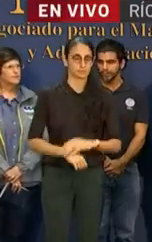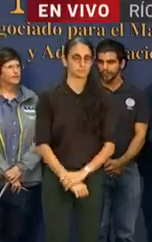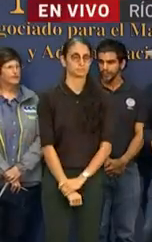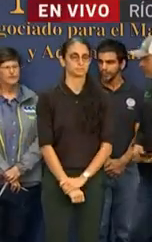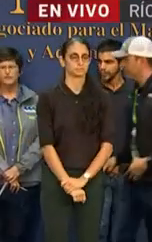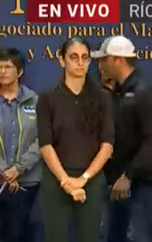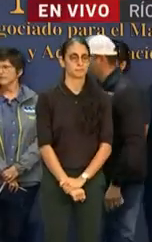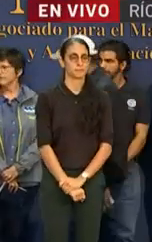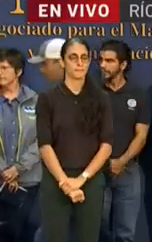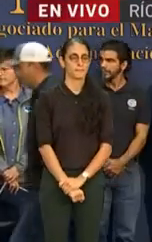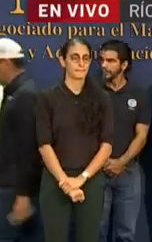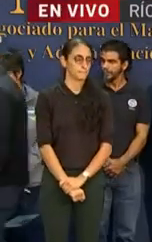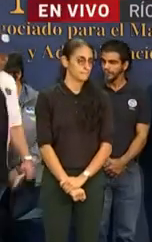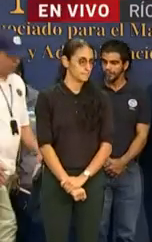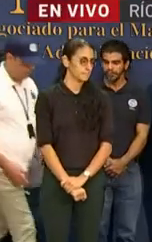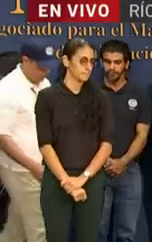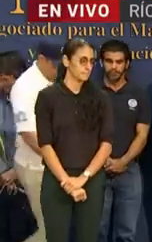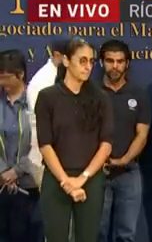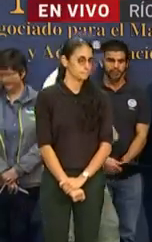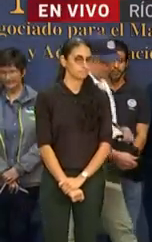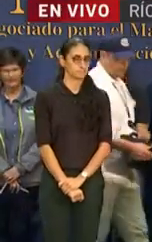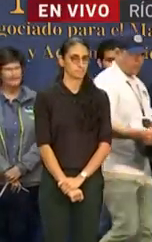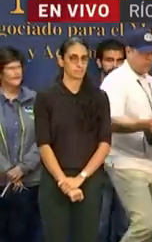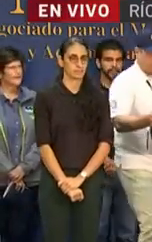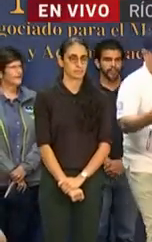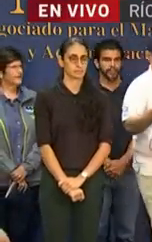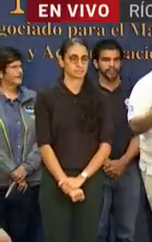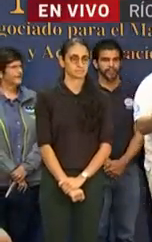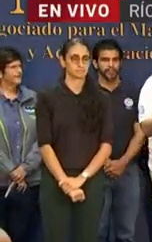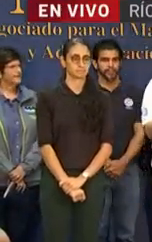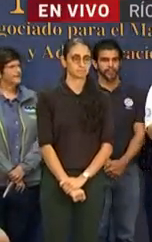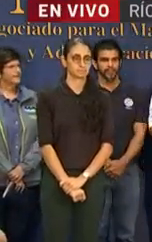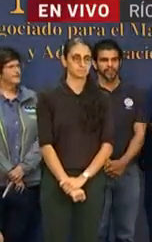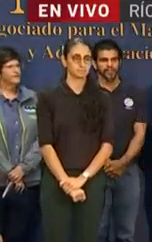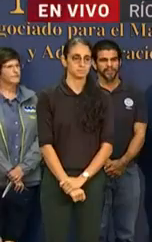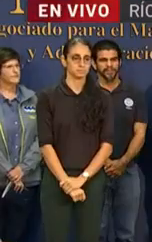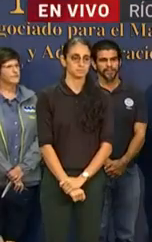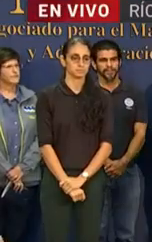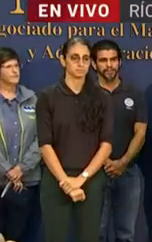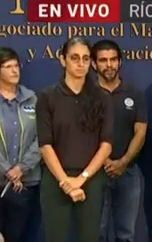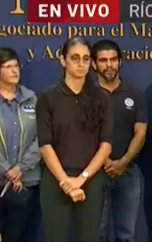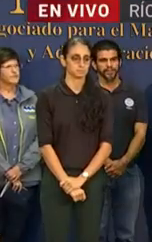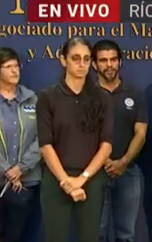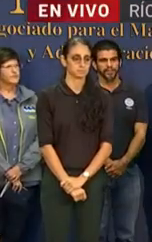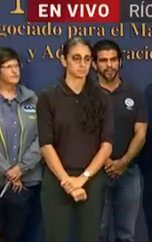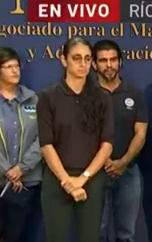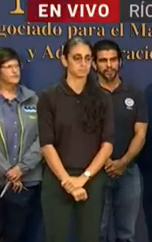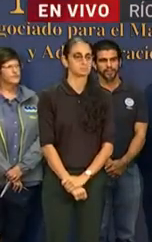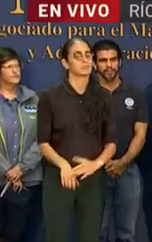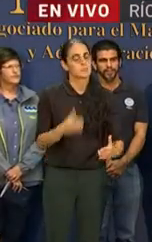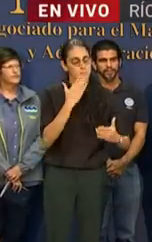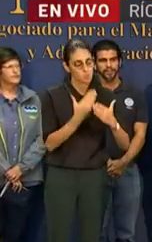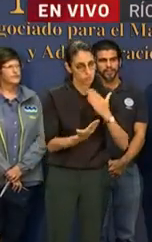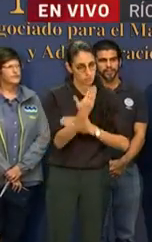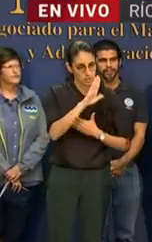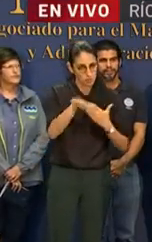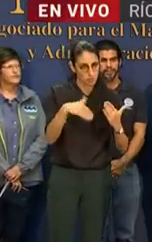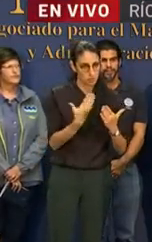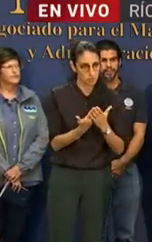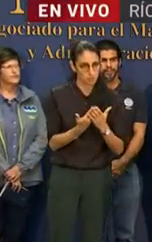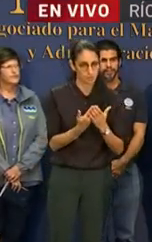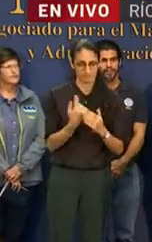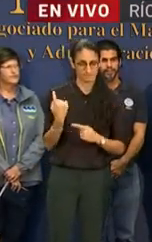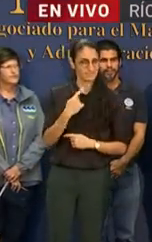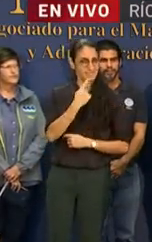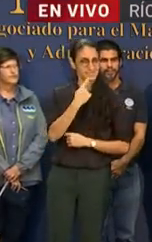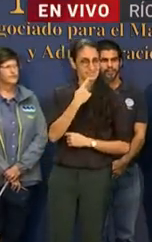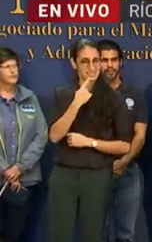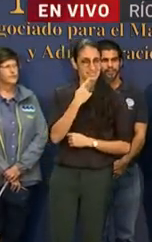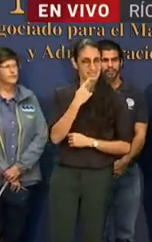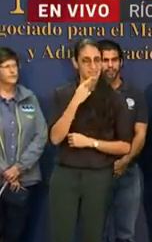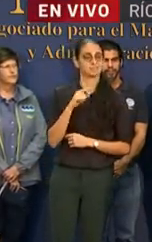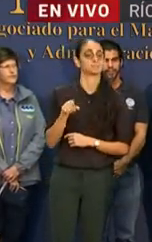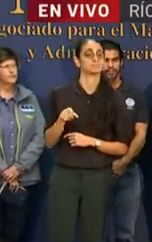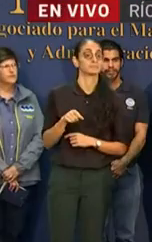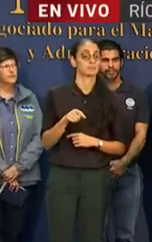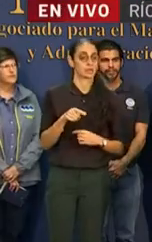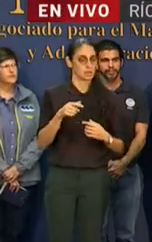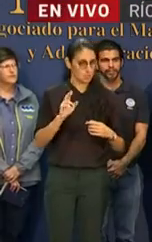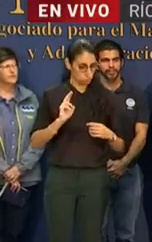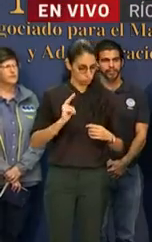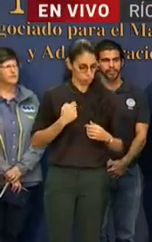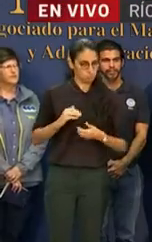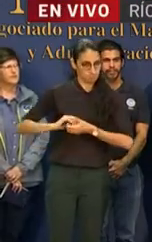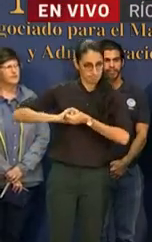DEPENDE DE LA INSTALACIÓN, SE